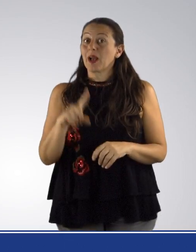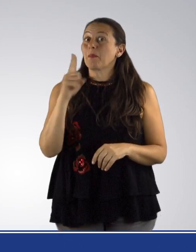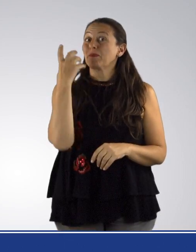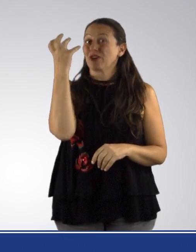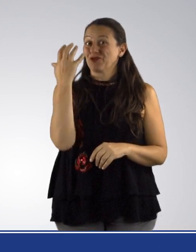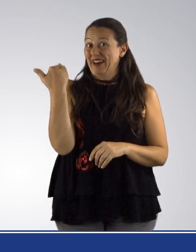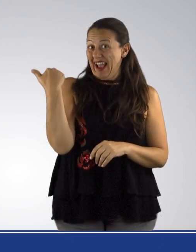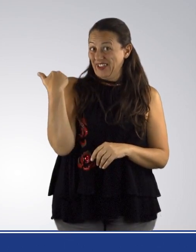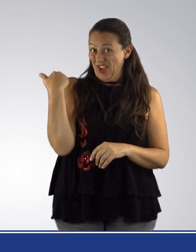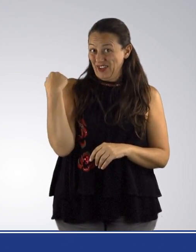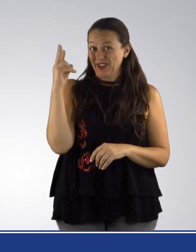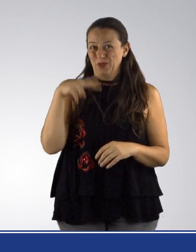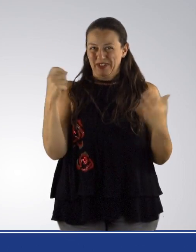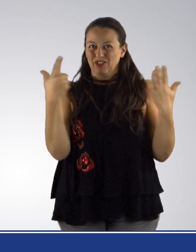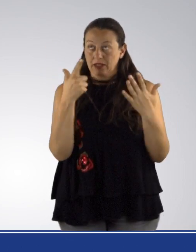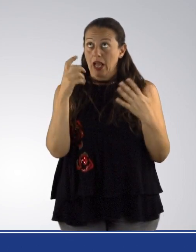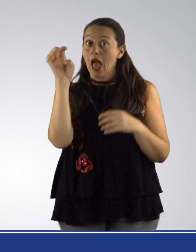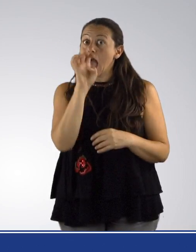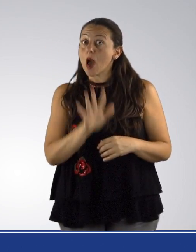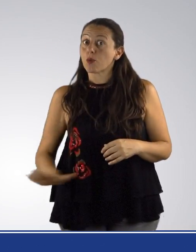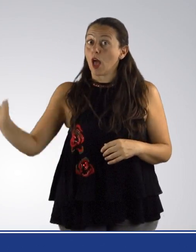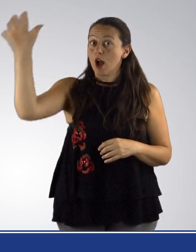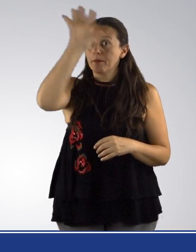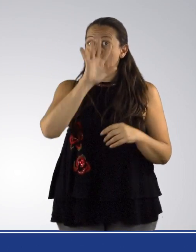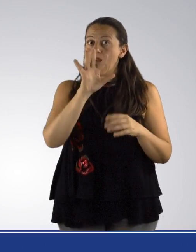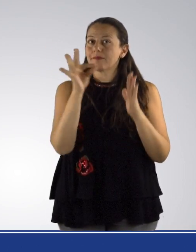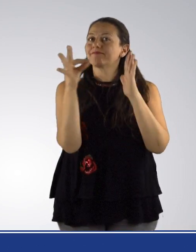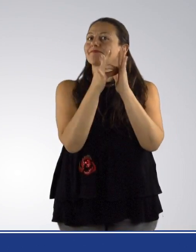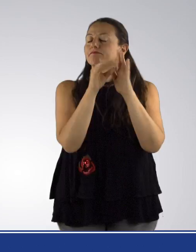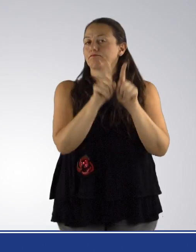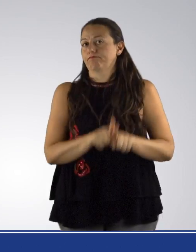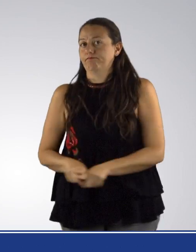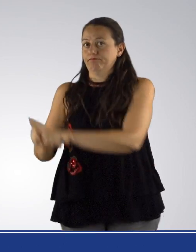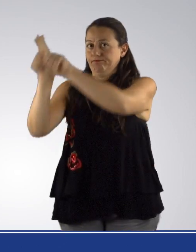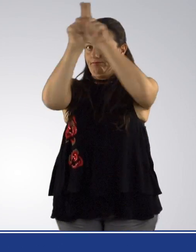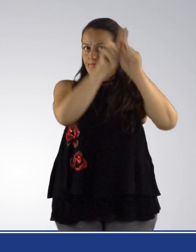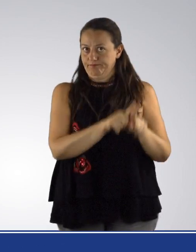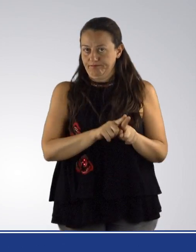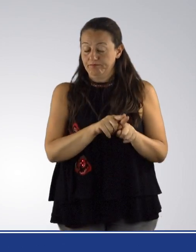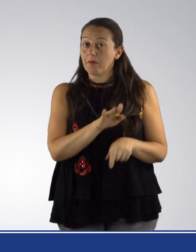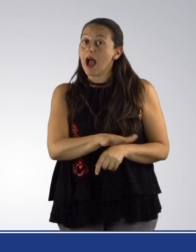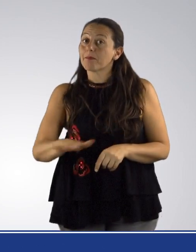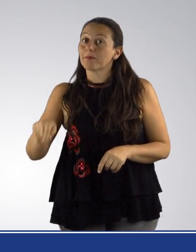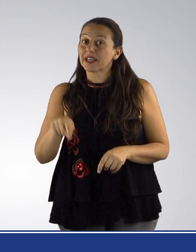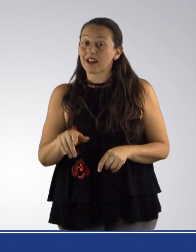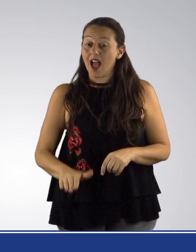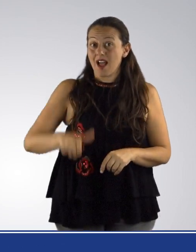Dal 1 Gennaio 2017 sono entrate in vigore le norme europee relative ai seggiolini e al trasporto dei bambini